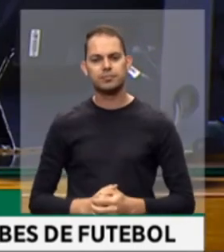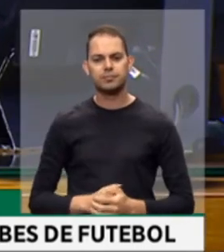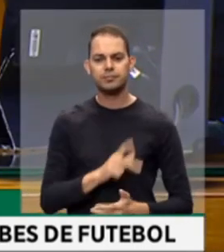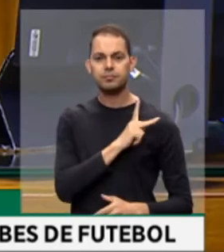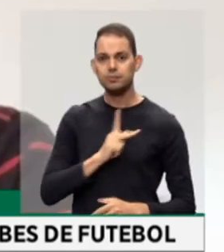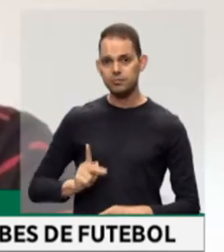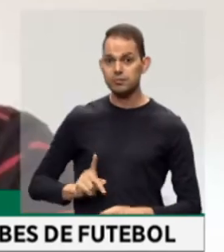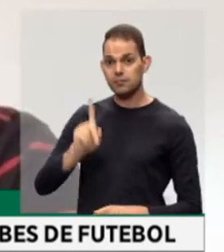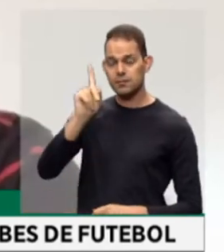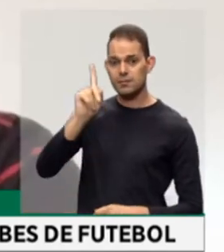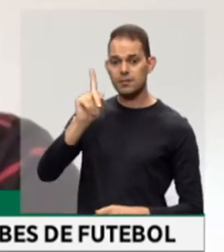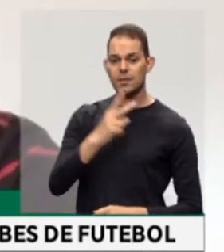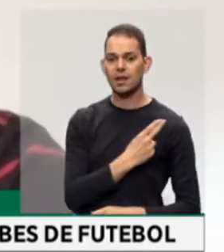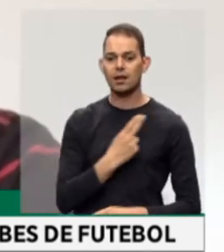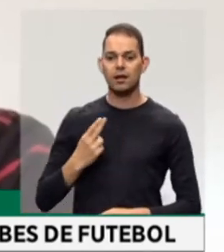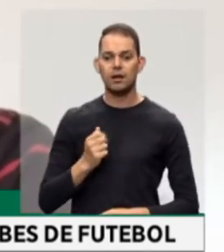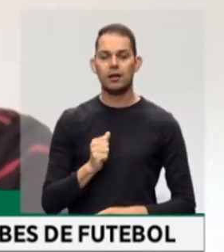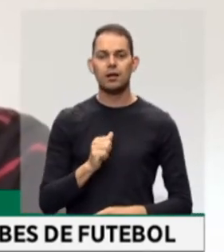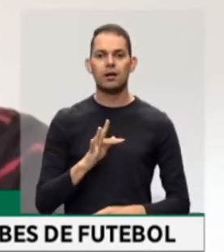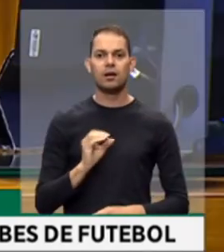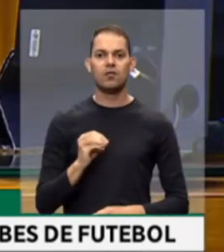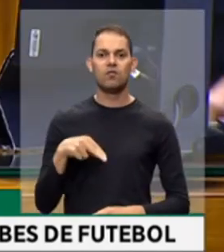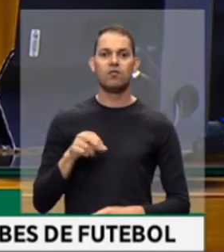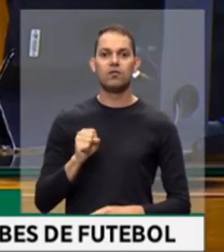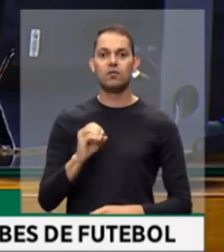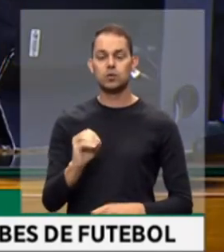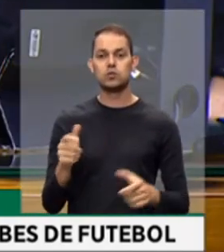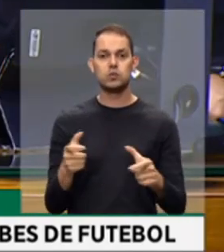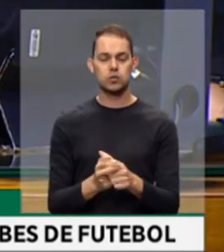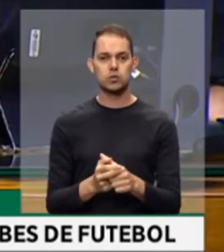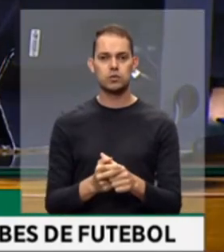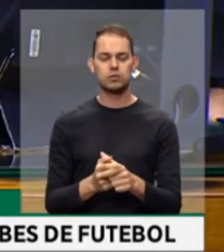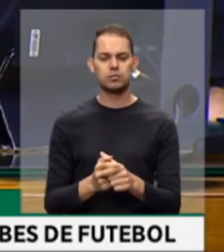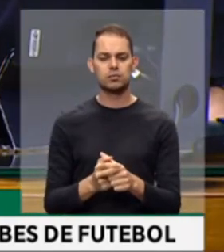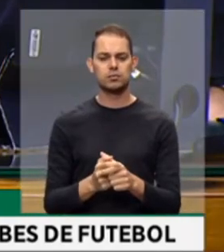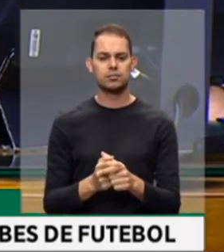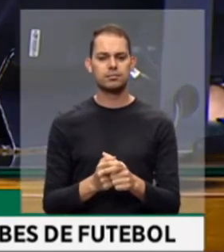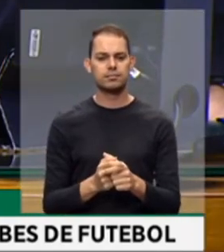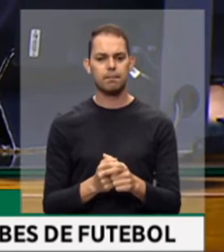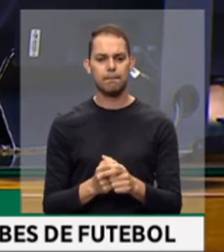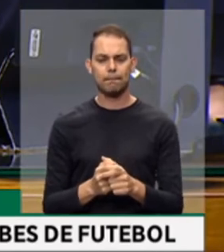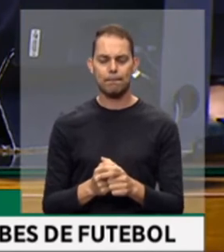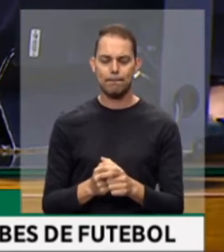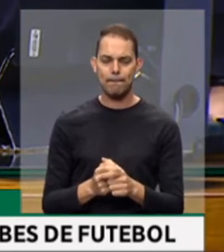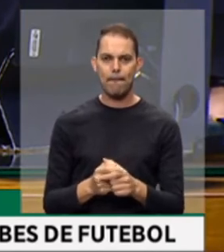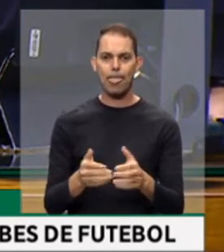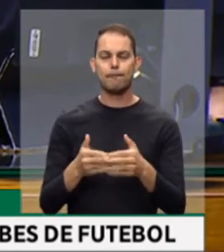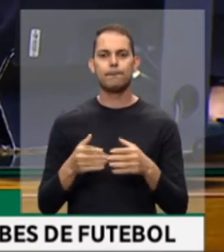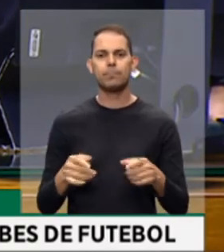ISSO QUE EU ACHO QUE TEM QUE ACONTECER. [DEPUTADO]: PRESIDENTE, POR GENTILEZA, PRESIDENTE, AFONSO FLORENCE DO